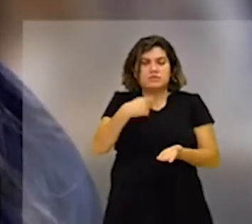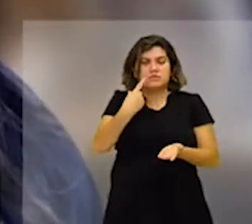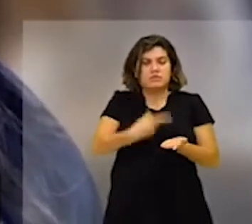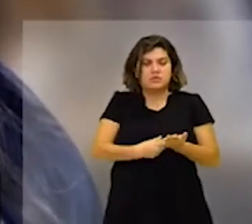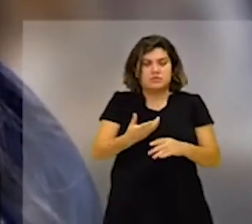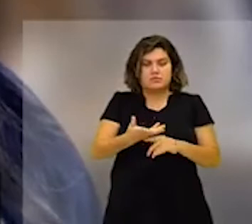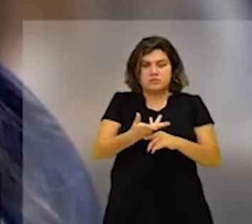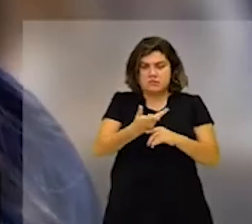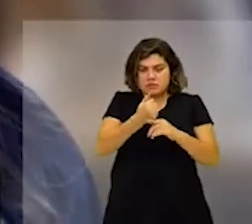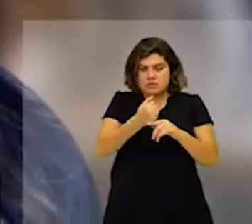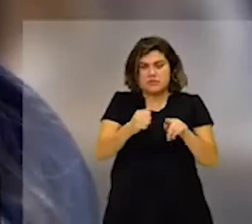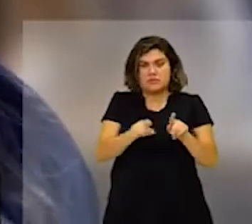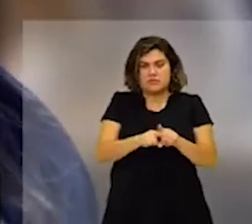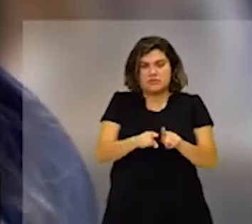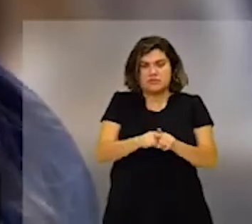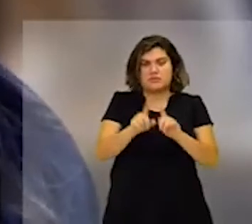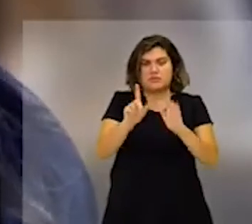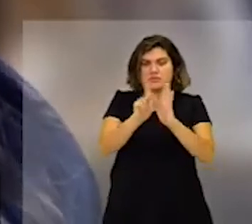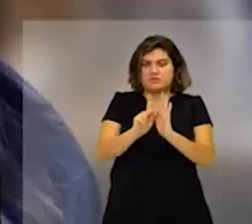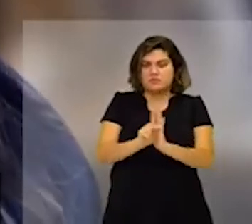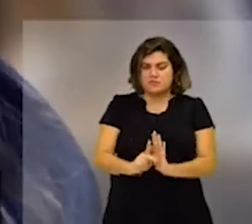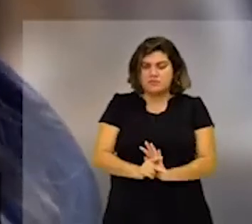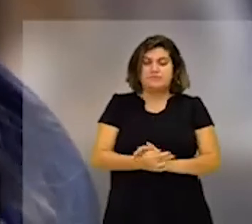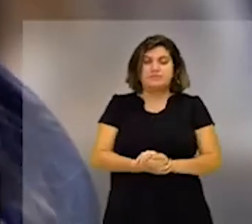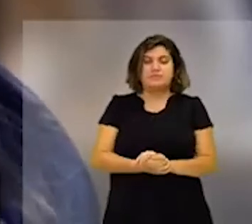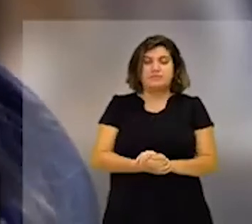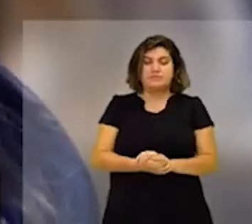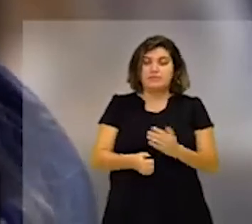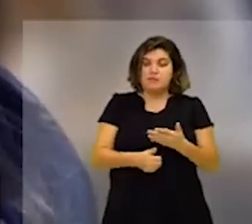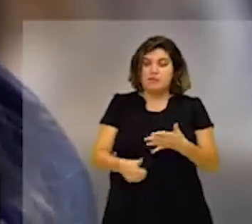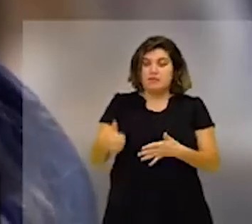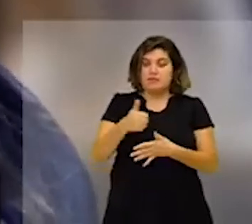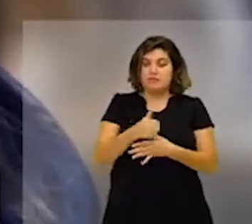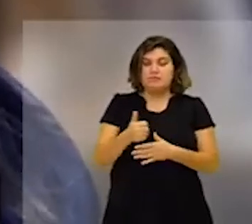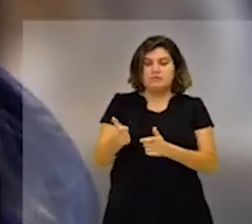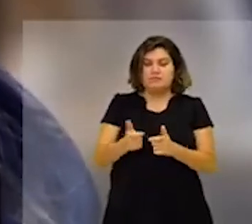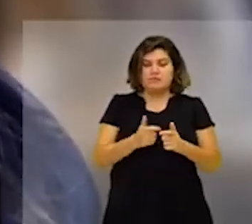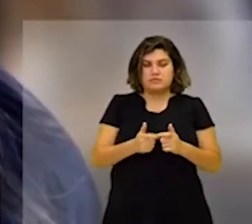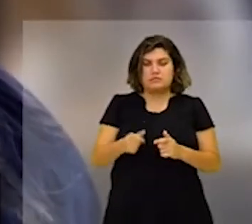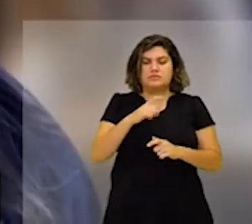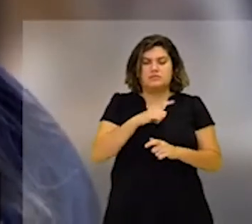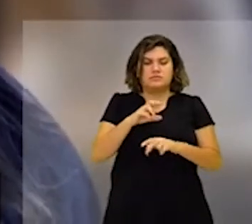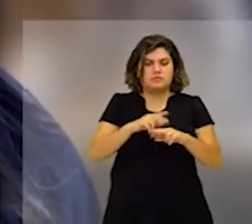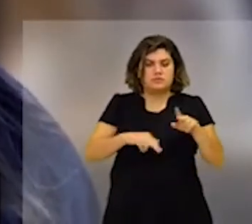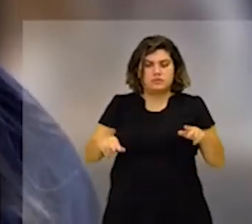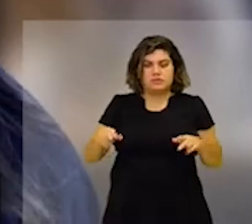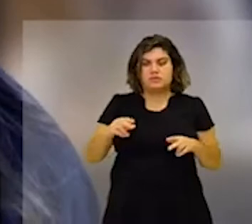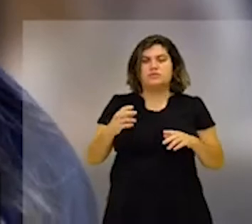gostos específicos o privilégio de classe leva a distinção de cultos e incultos de onde para